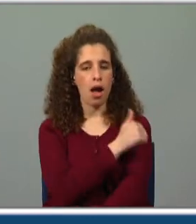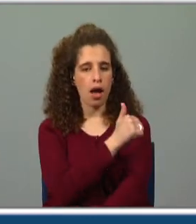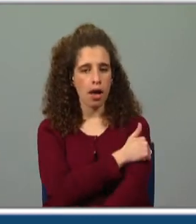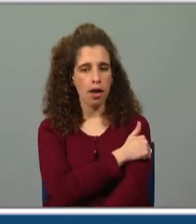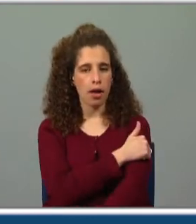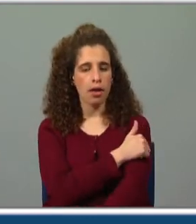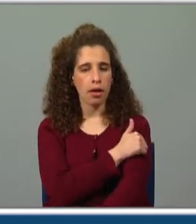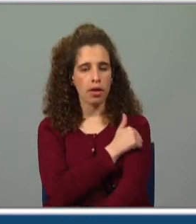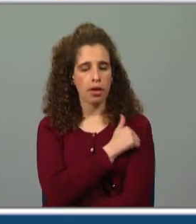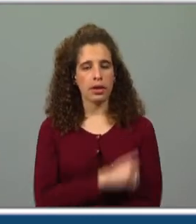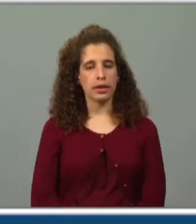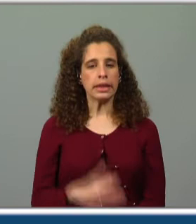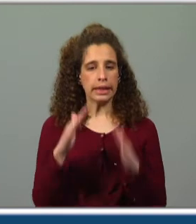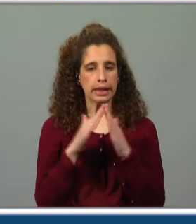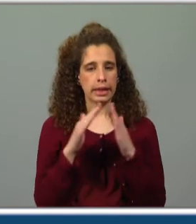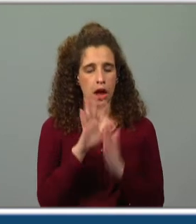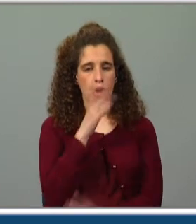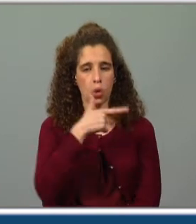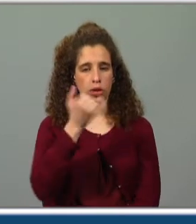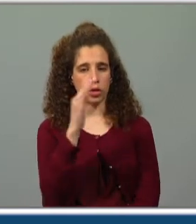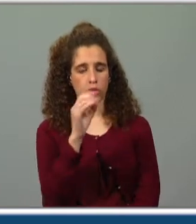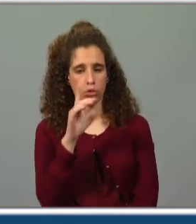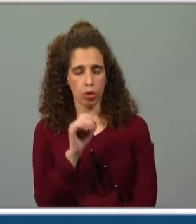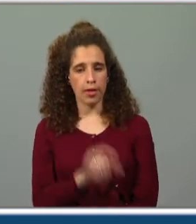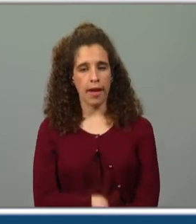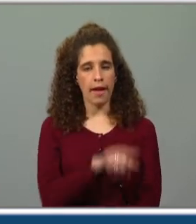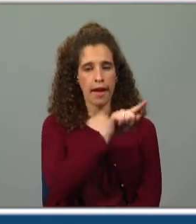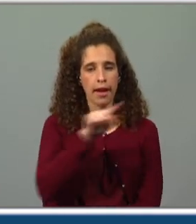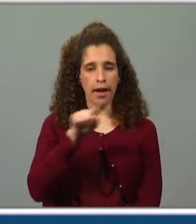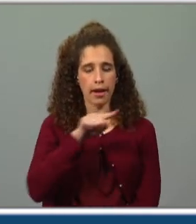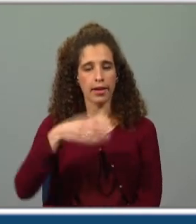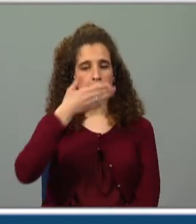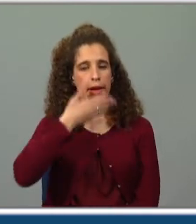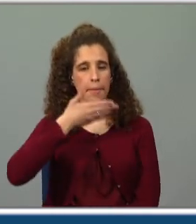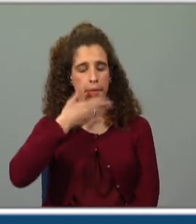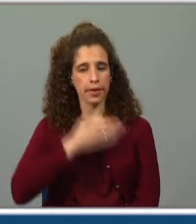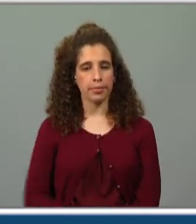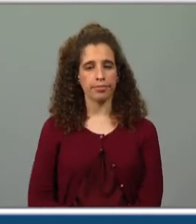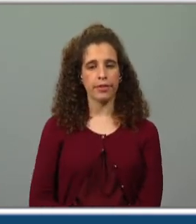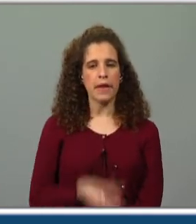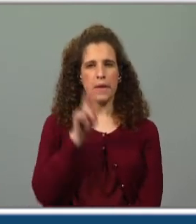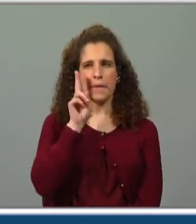telhados cor de tijolo com riscas brancas em enfeitar veem-se muitas 條紋磚屋頂白色的裝飾你可以看到很多